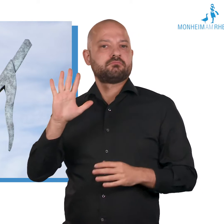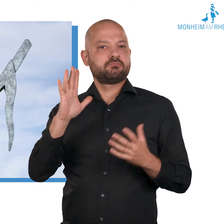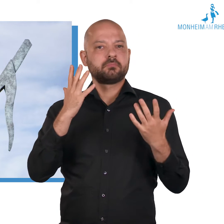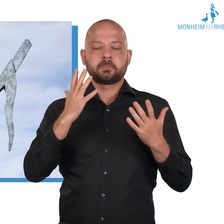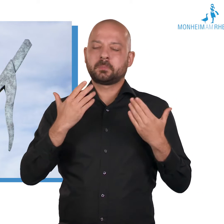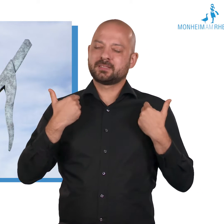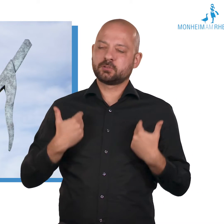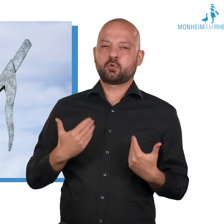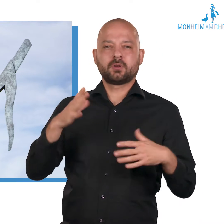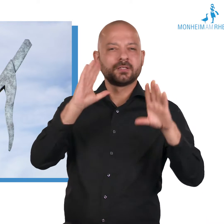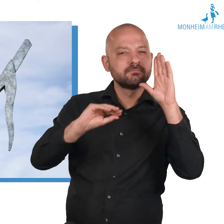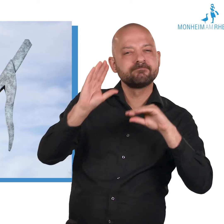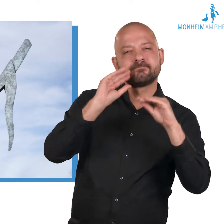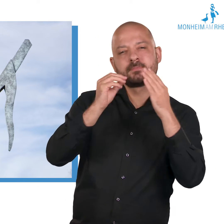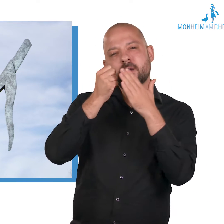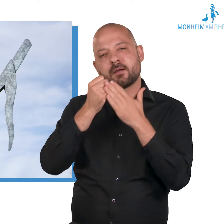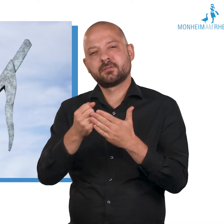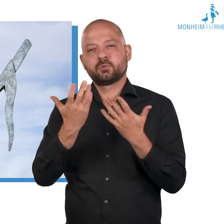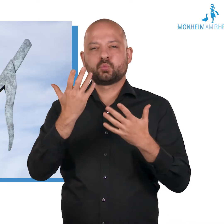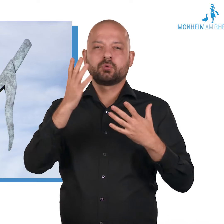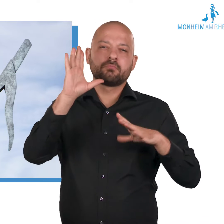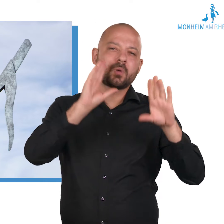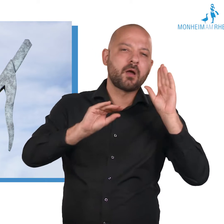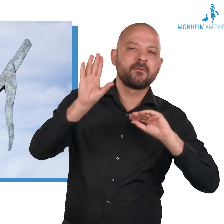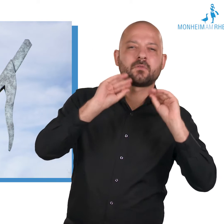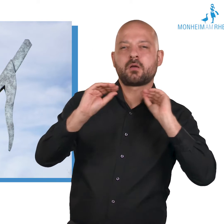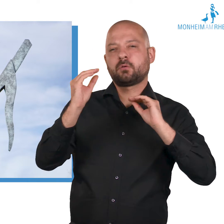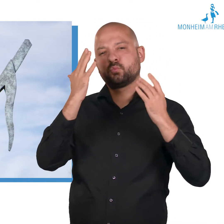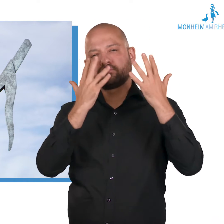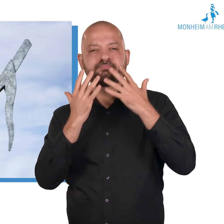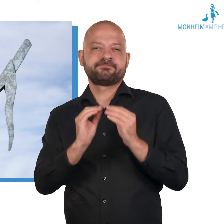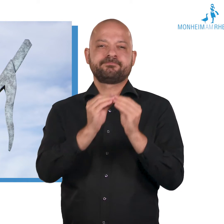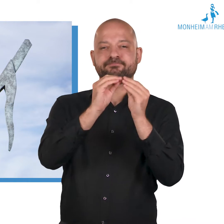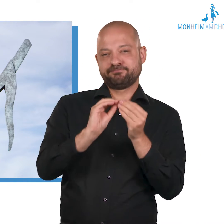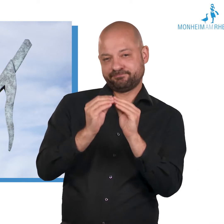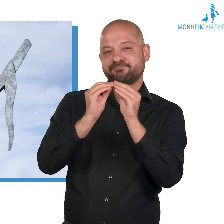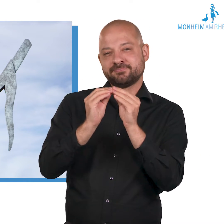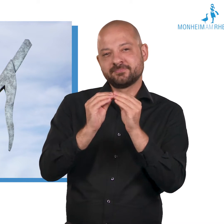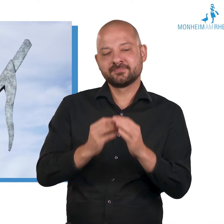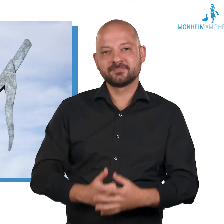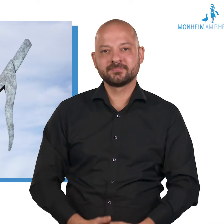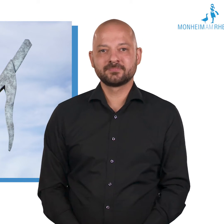Eindrücke und Erfahrungen.